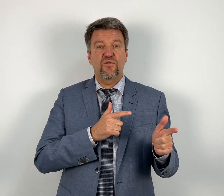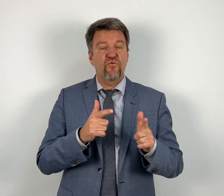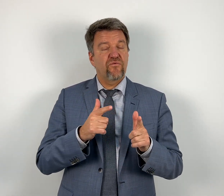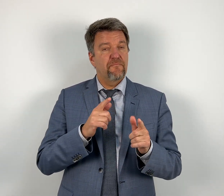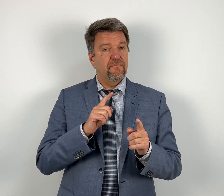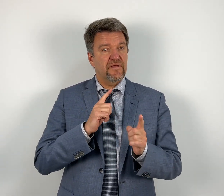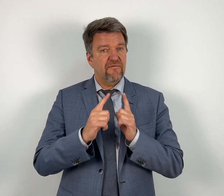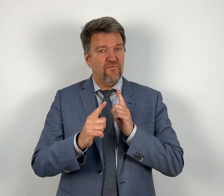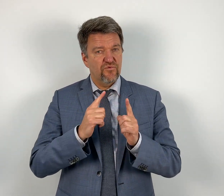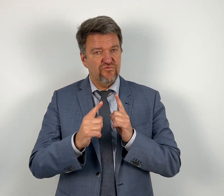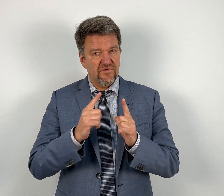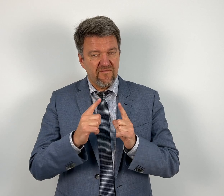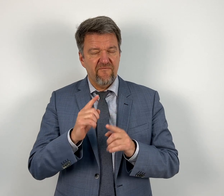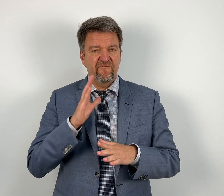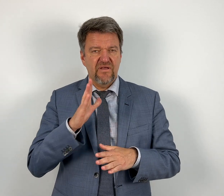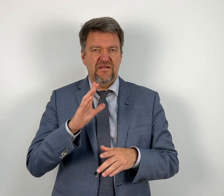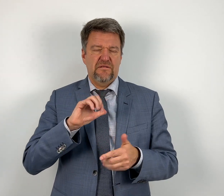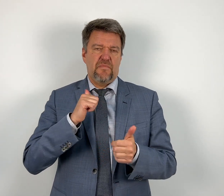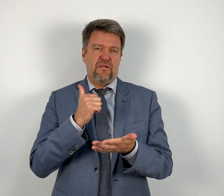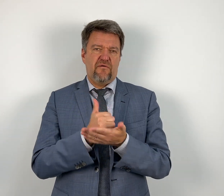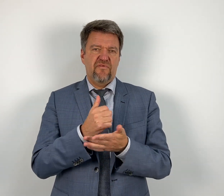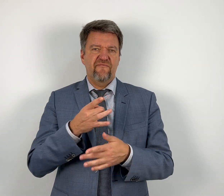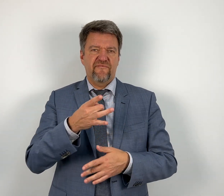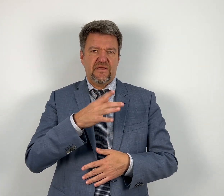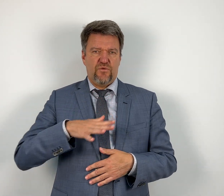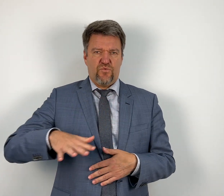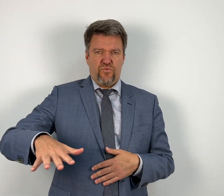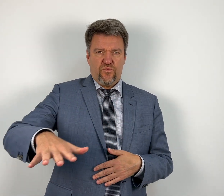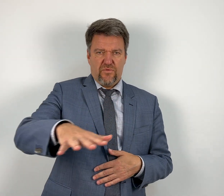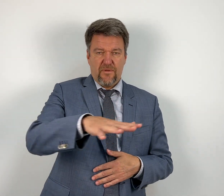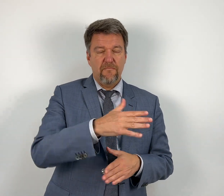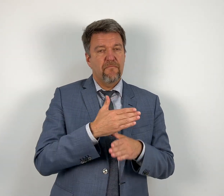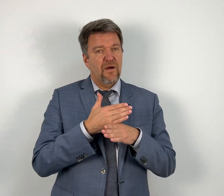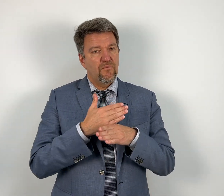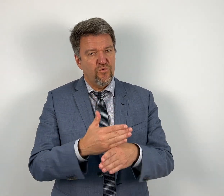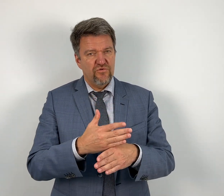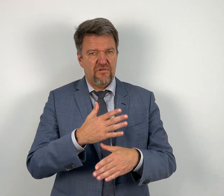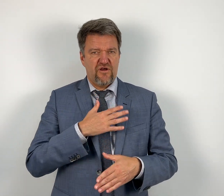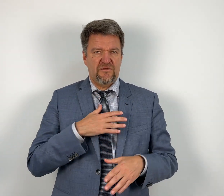Мы готовим переводчиков в регионах, чтобы помочь нашим председателям ВОГ